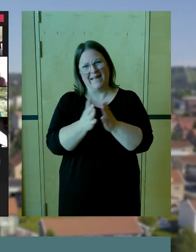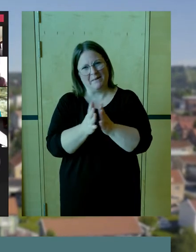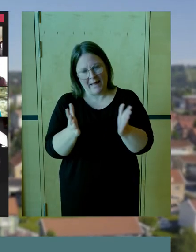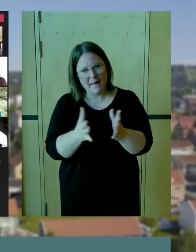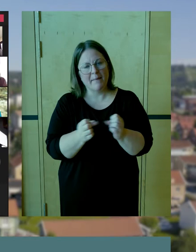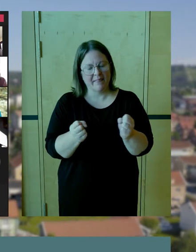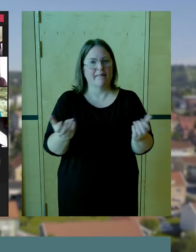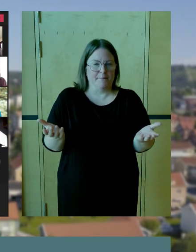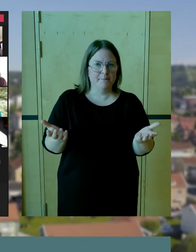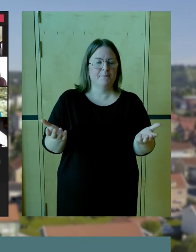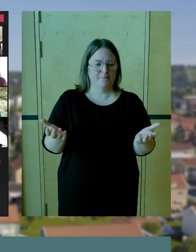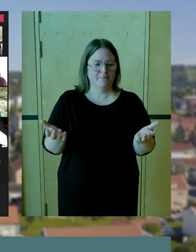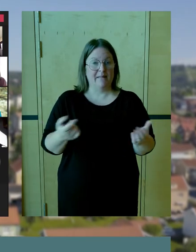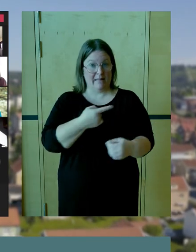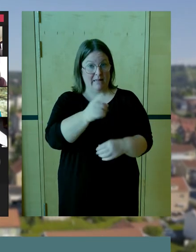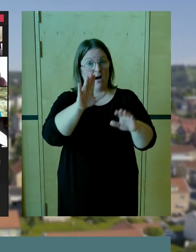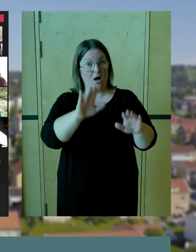Men ni har svarat och det är jag tacksam över